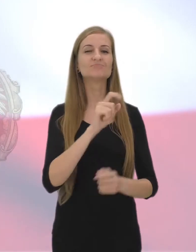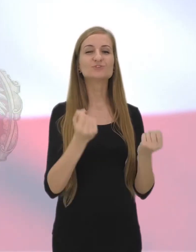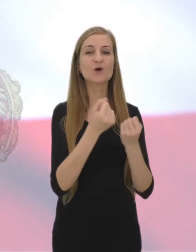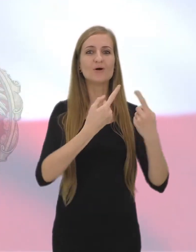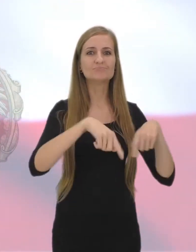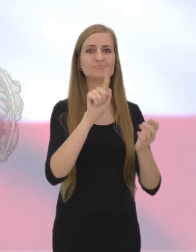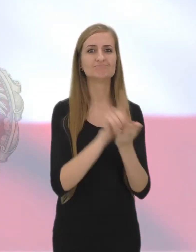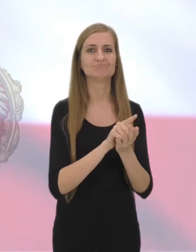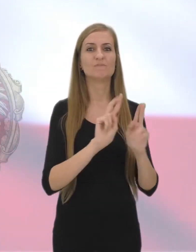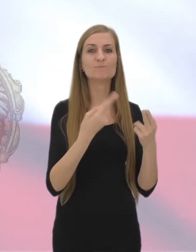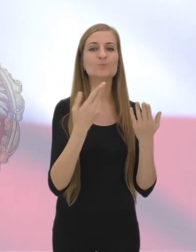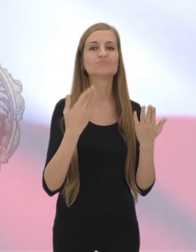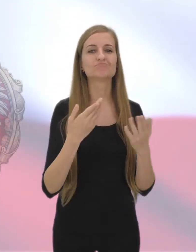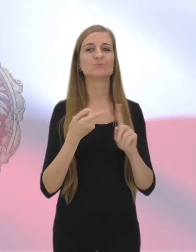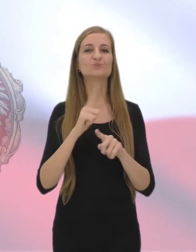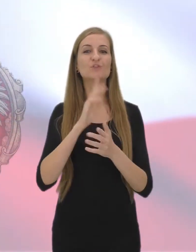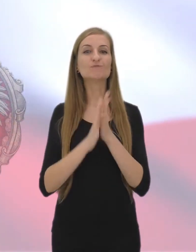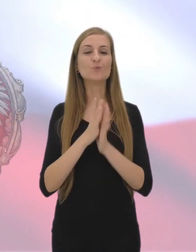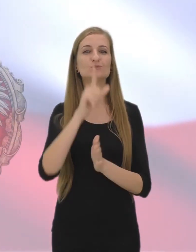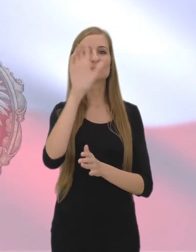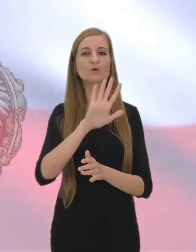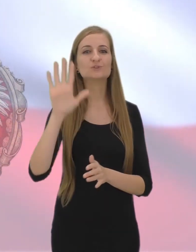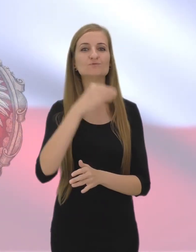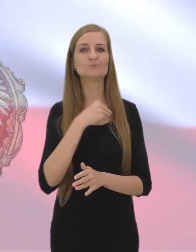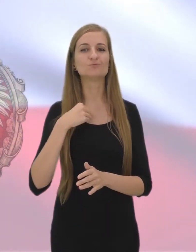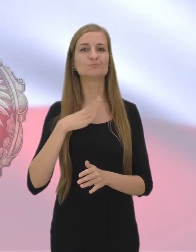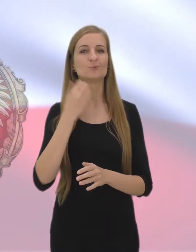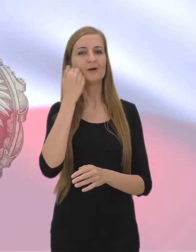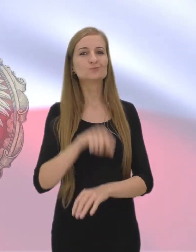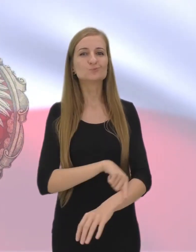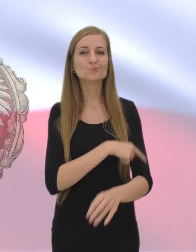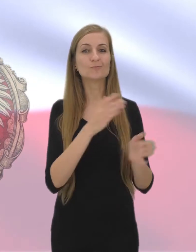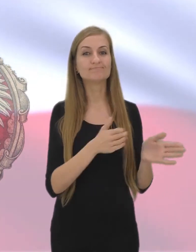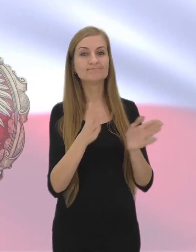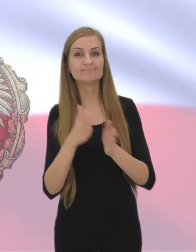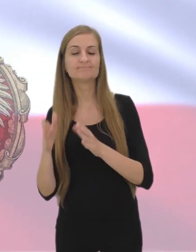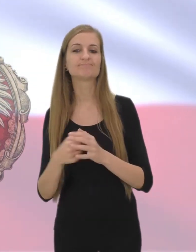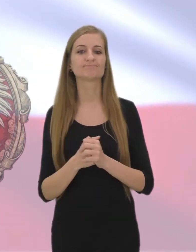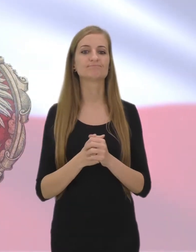Było to możliwe, bo społeczeństwo polskie przygotowywało się do tej chwili na długo przed wojną.